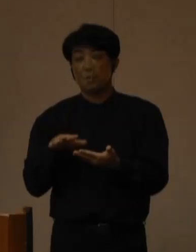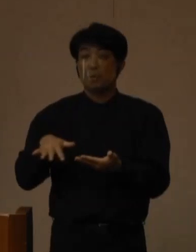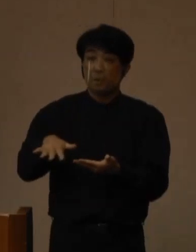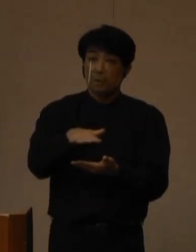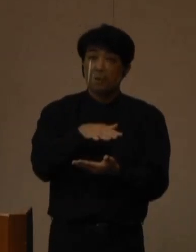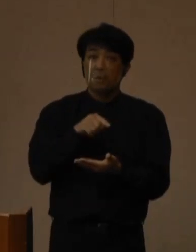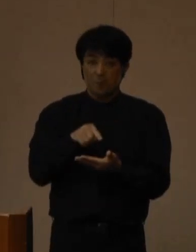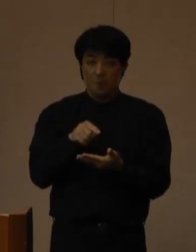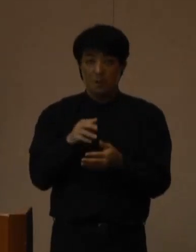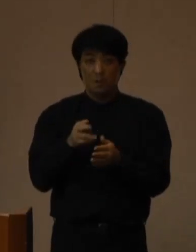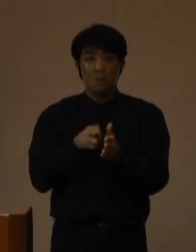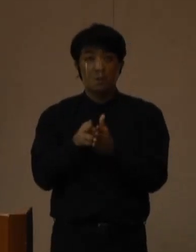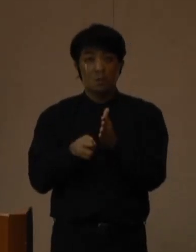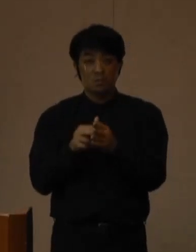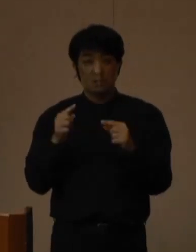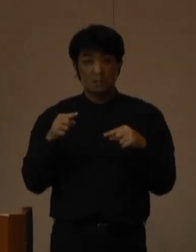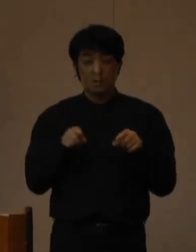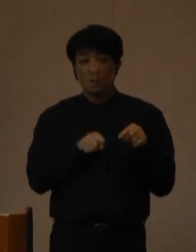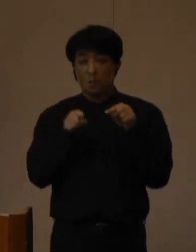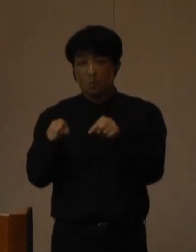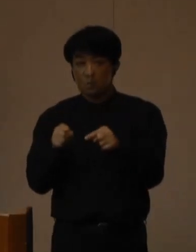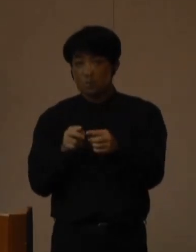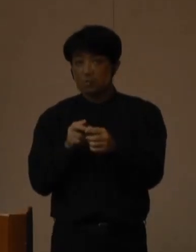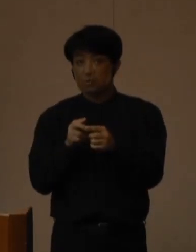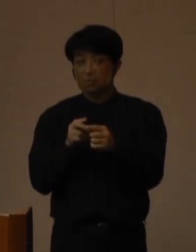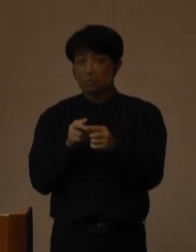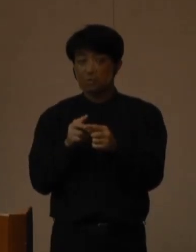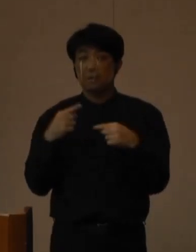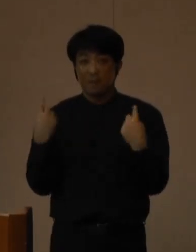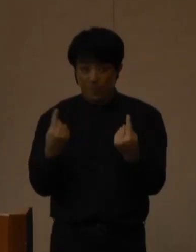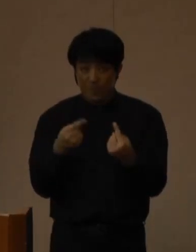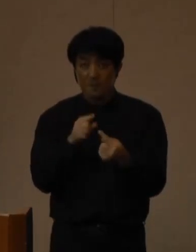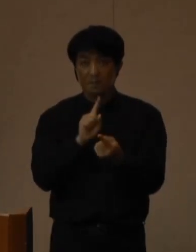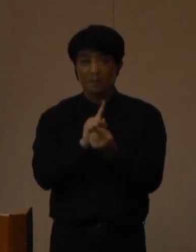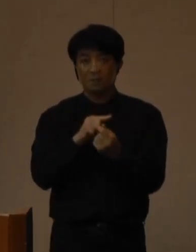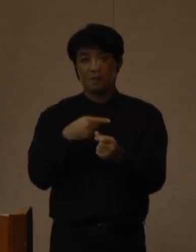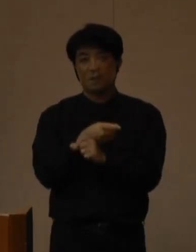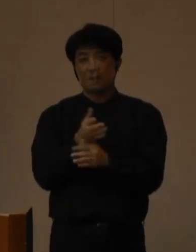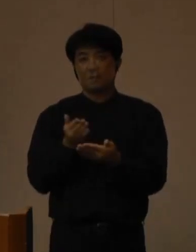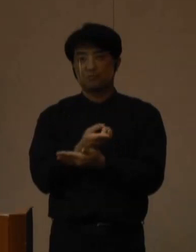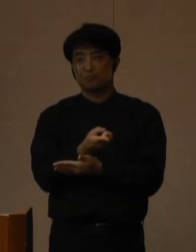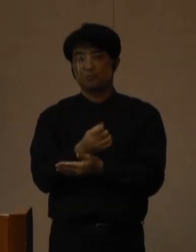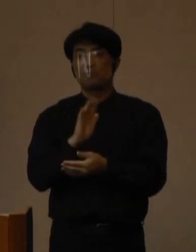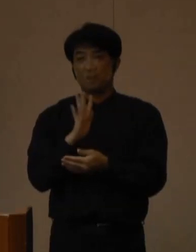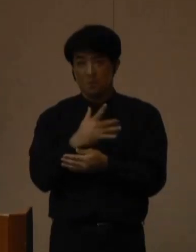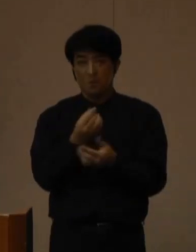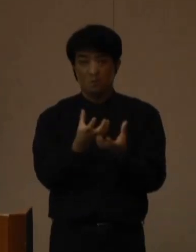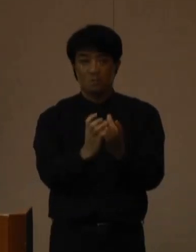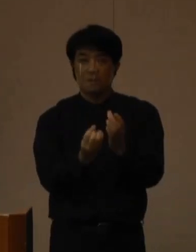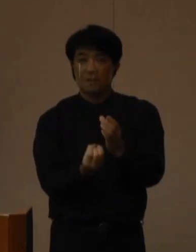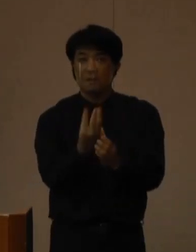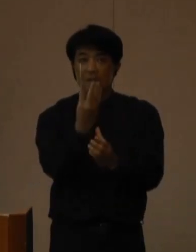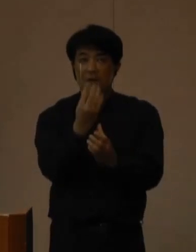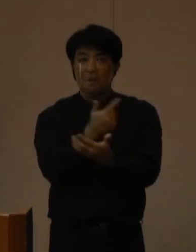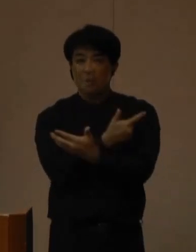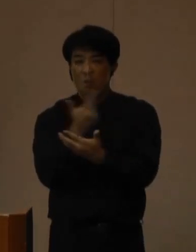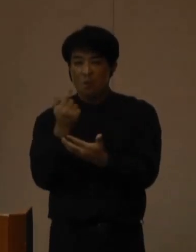GoToキャンペーン事業の対象外となっておりますけれども、クラスターの発生事例が多く確認されております。